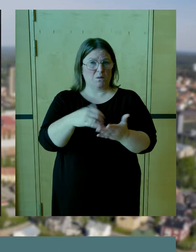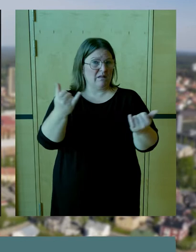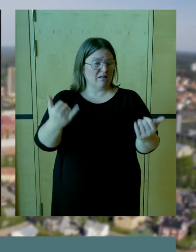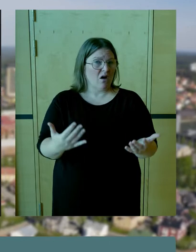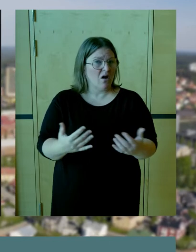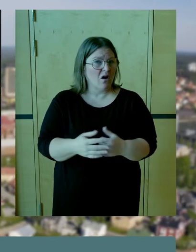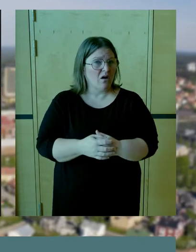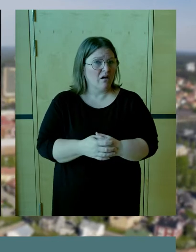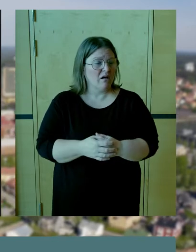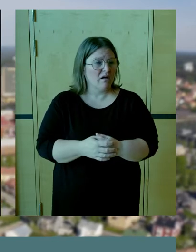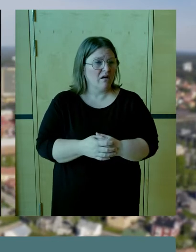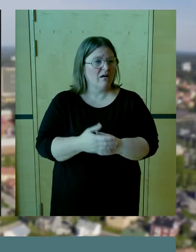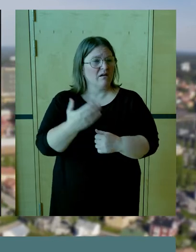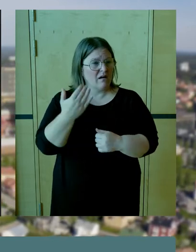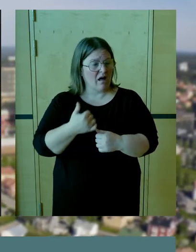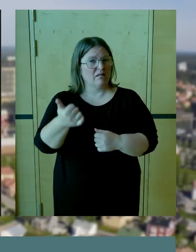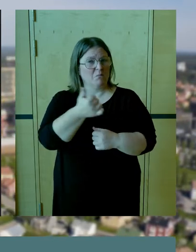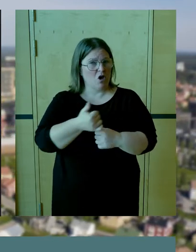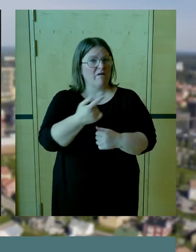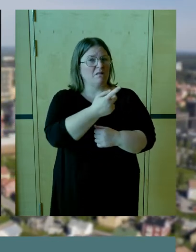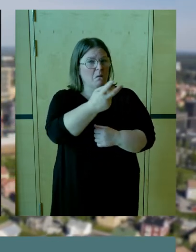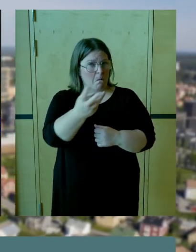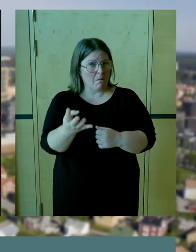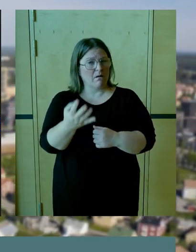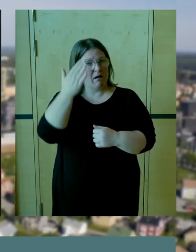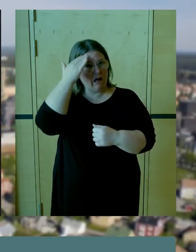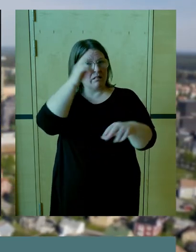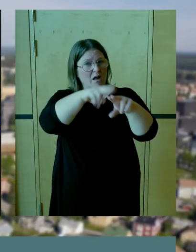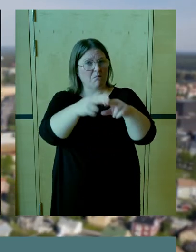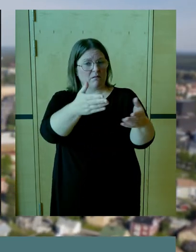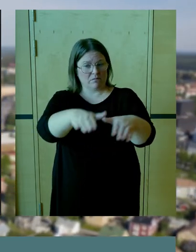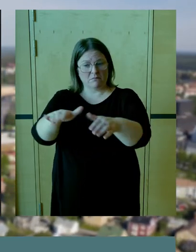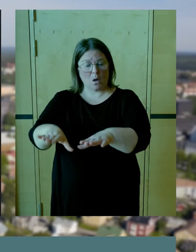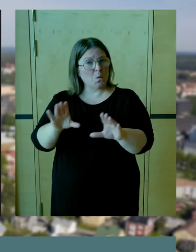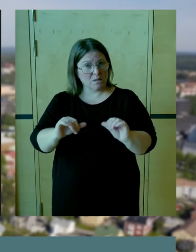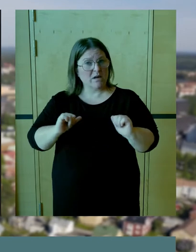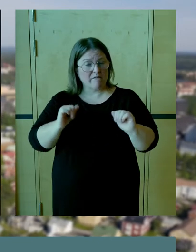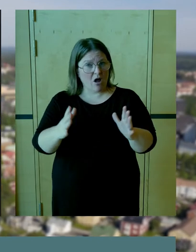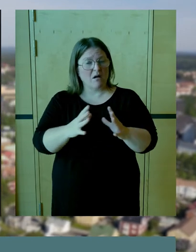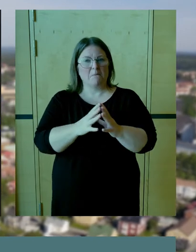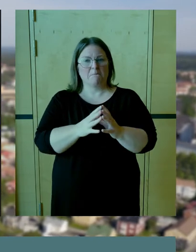Lägga ner visa henne platsen naturligt Men inte med berått mod så att säga